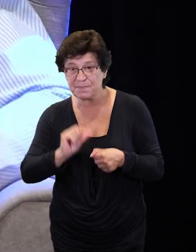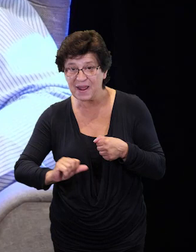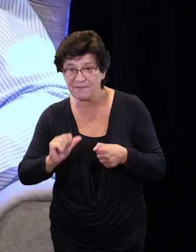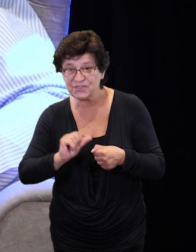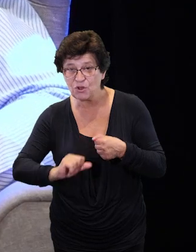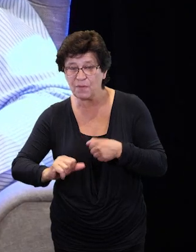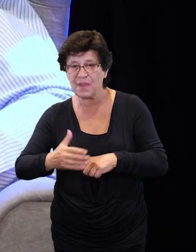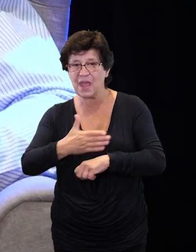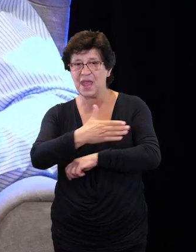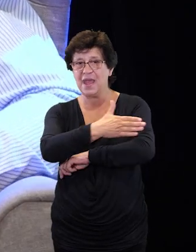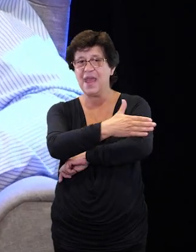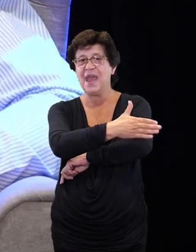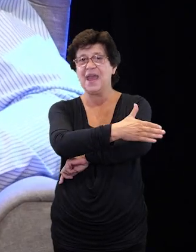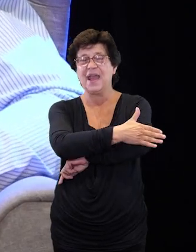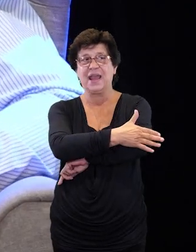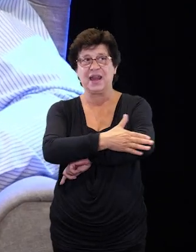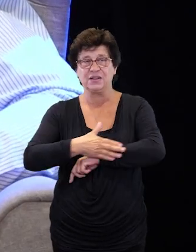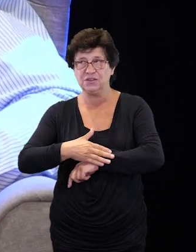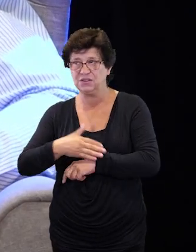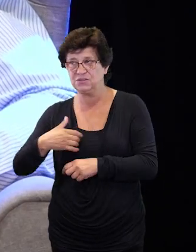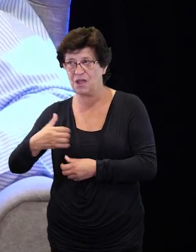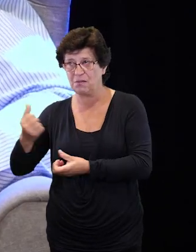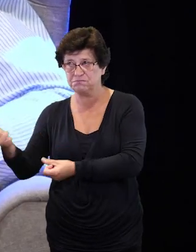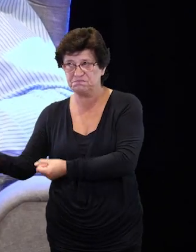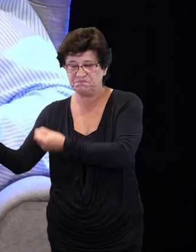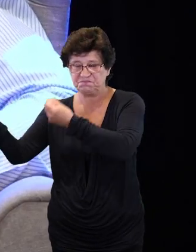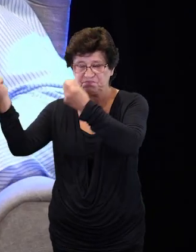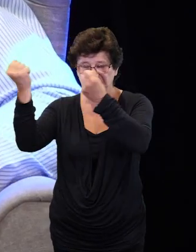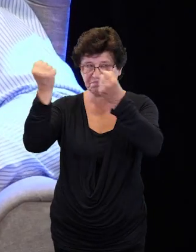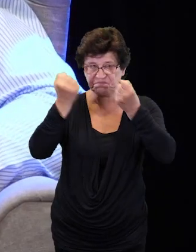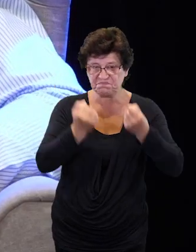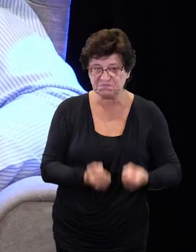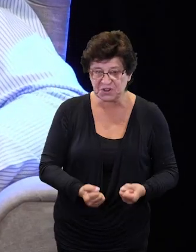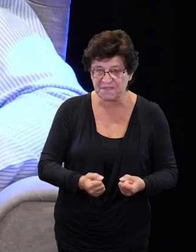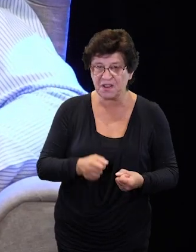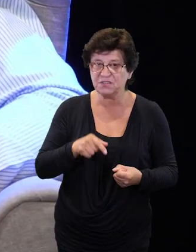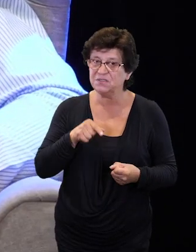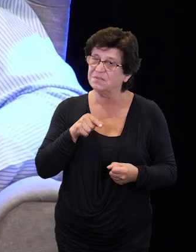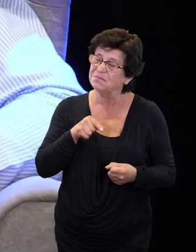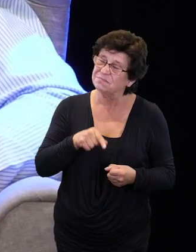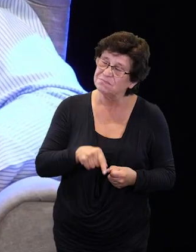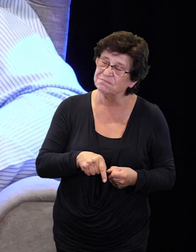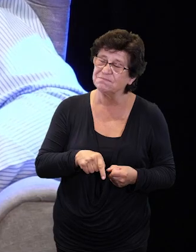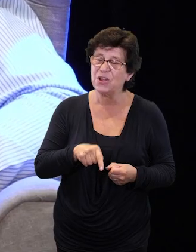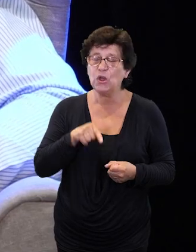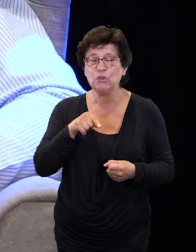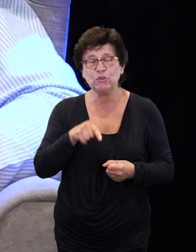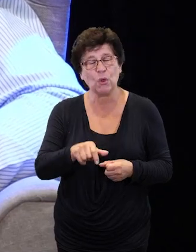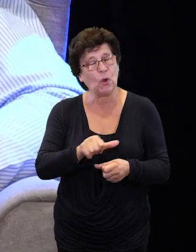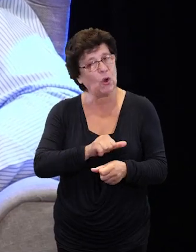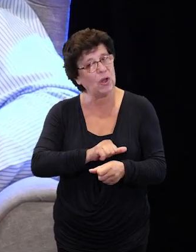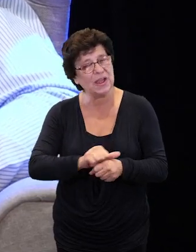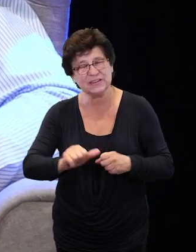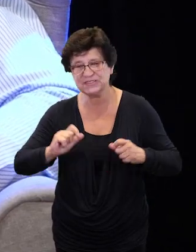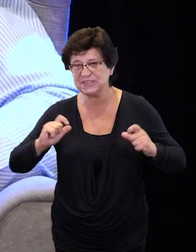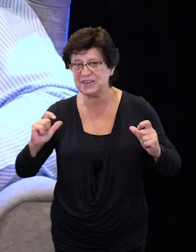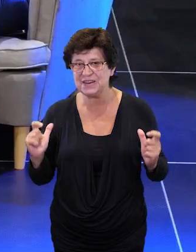które mają magiczne właściwości. I to jest niebezpieczne. - Bardzo często właśnie